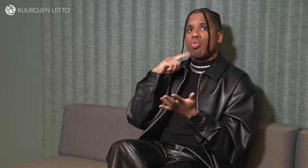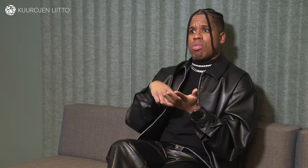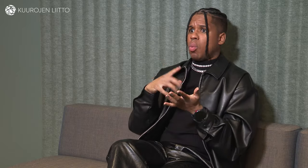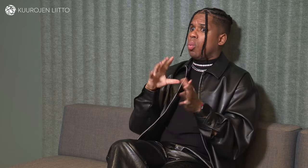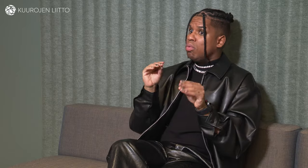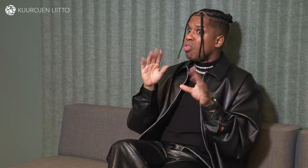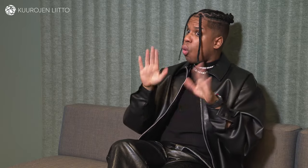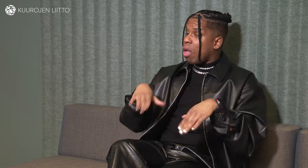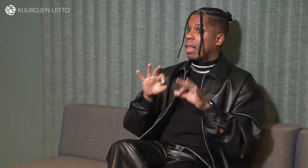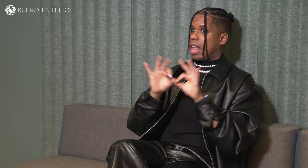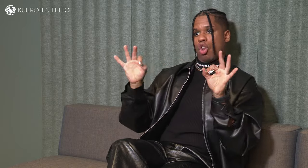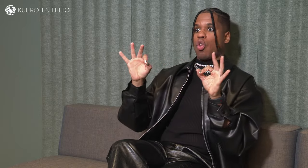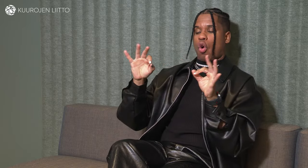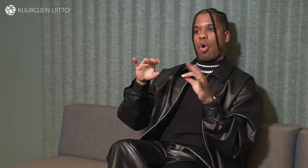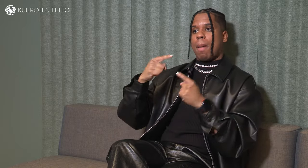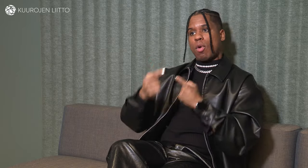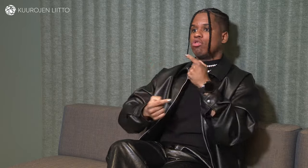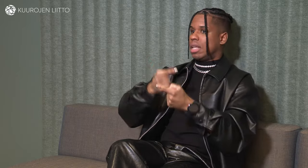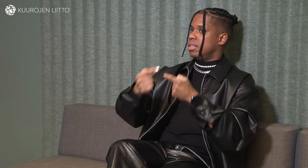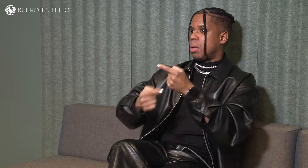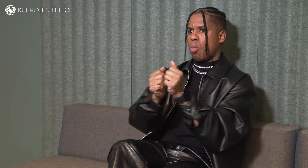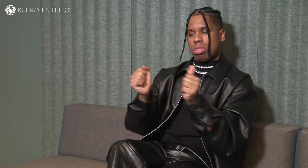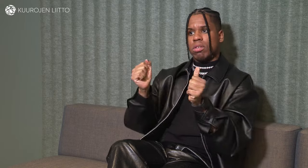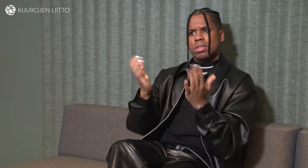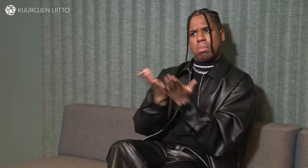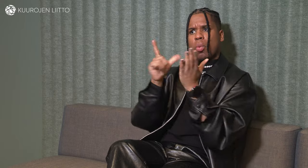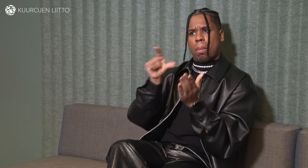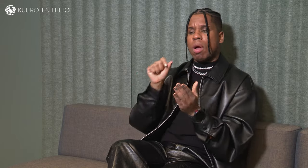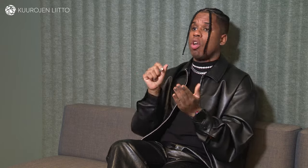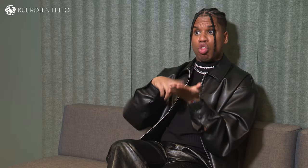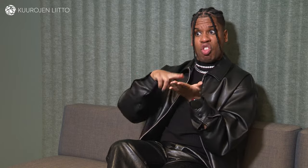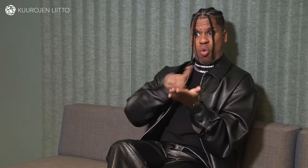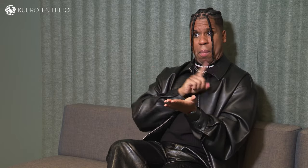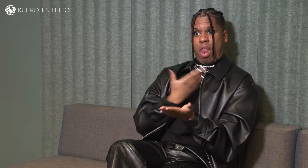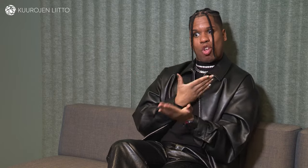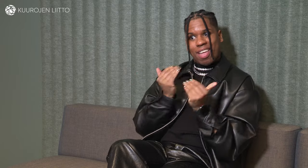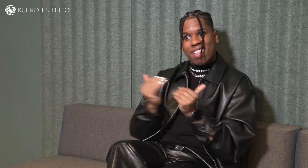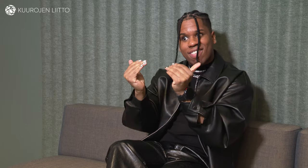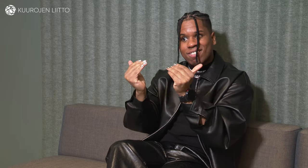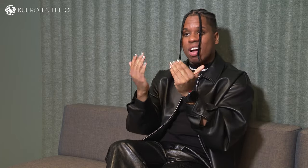Vaikka kyseessä olikin hieno prosessi, ilmeni siinä myös paljon kehitettävää, -